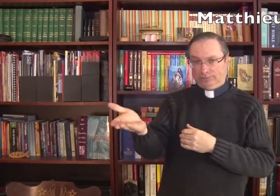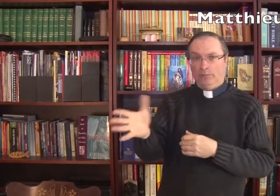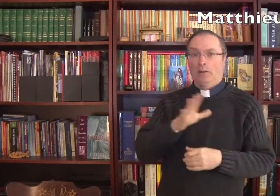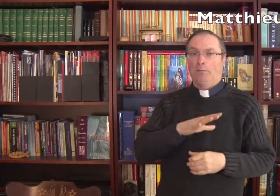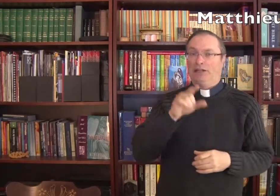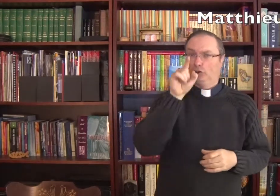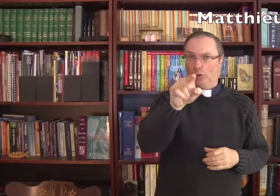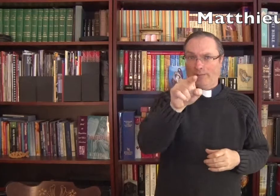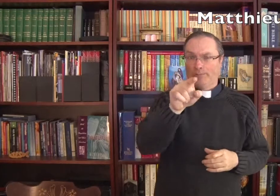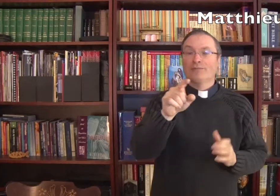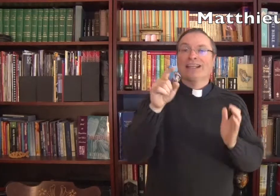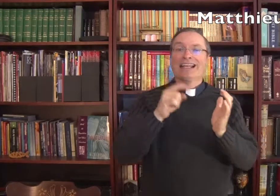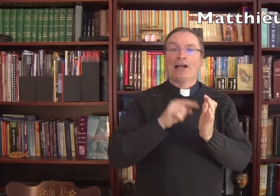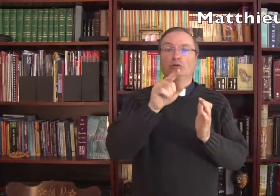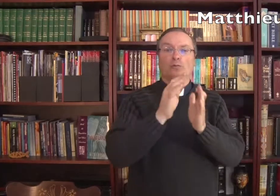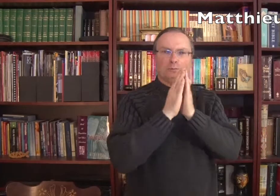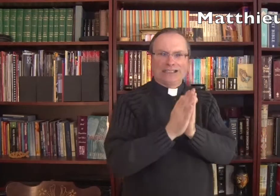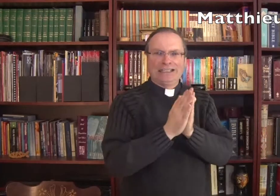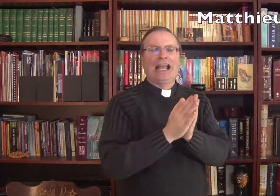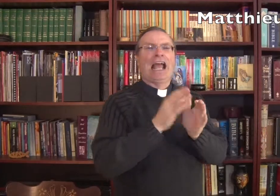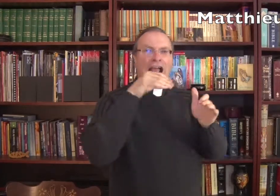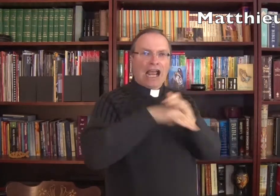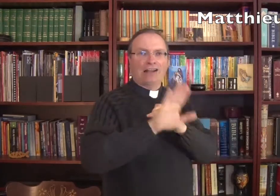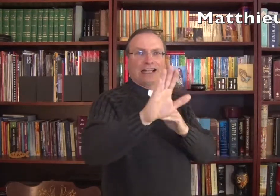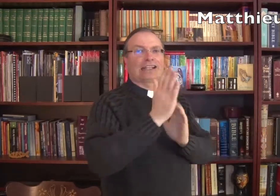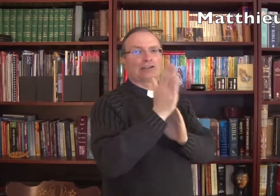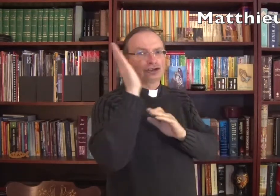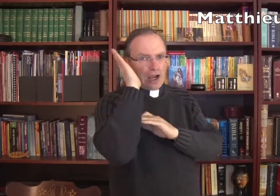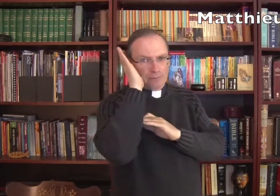Mais toi, quand tu pries, entre dans ta chambre,